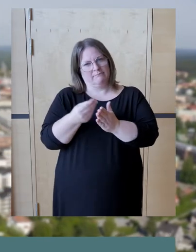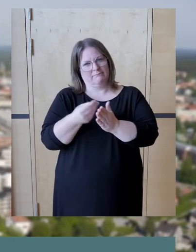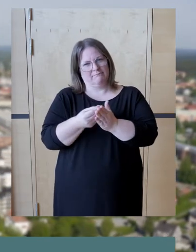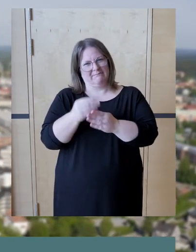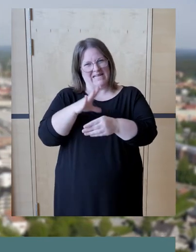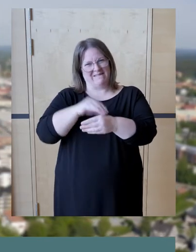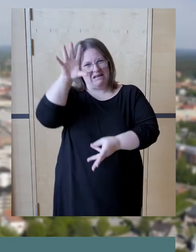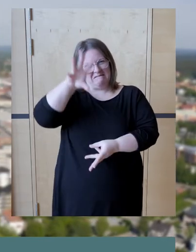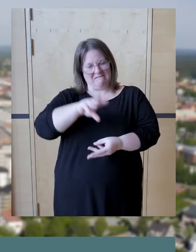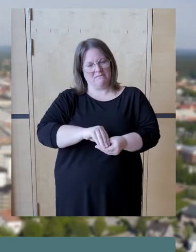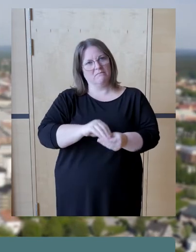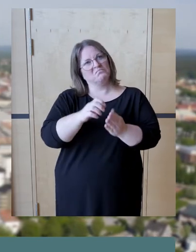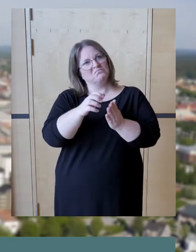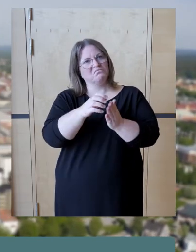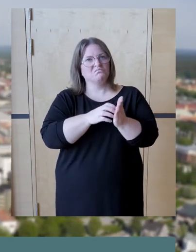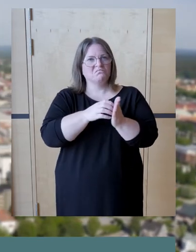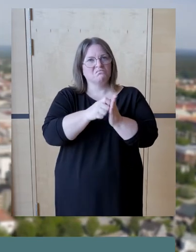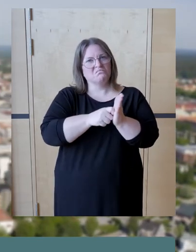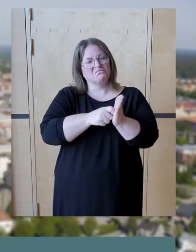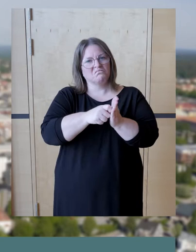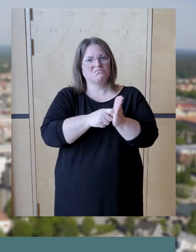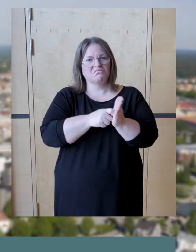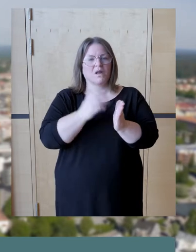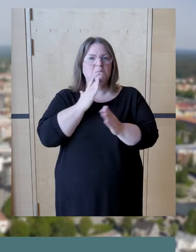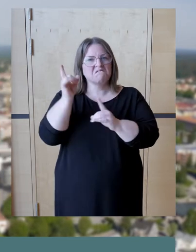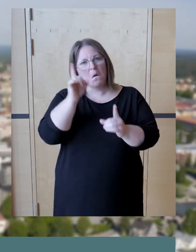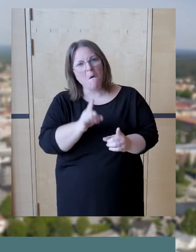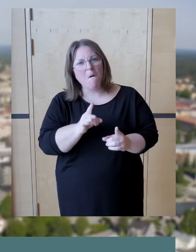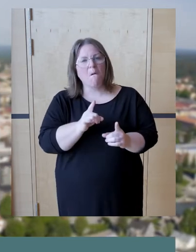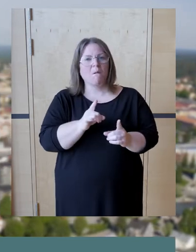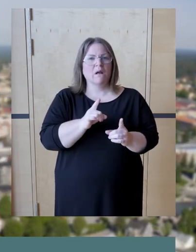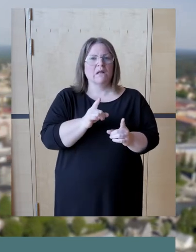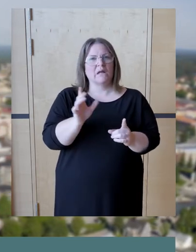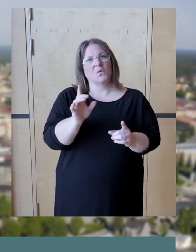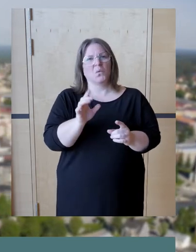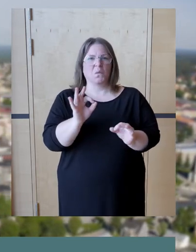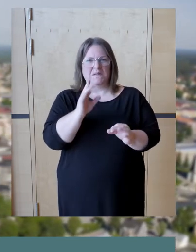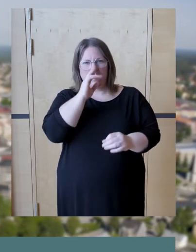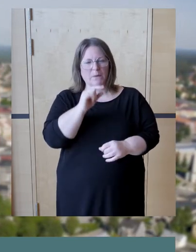Ungefär Utifrån befolkning att sova Vi behöver ligga på förlossning Vi har alltid legat